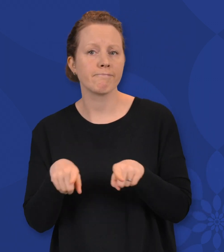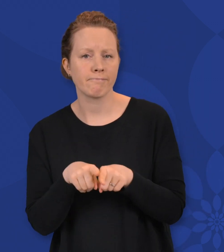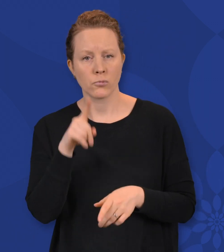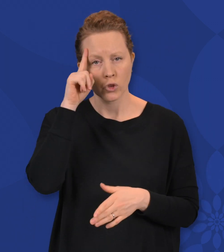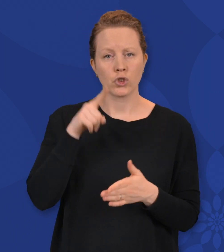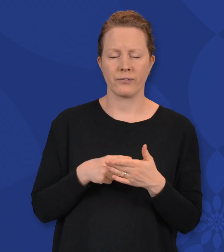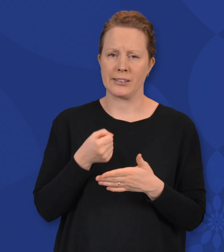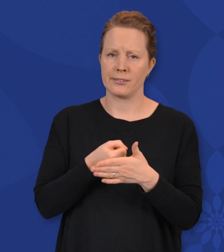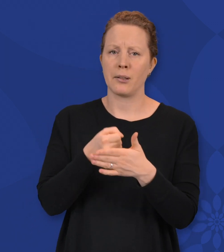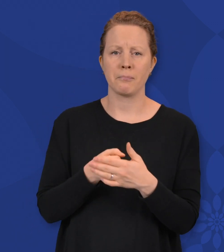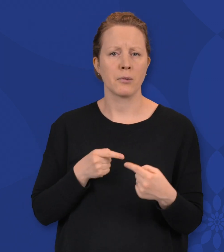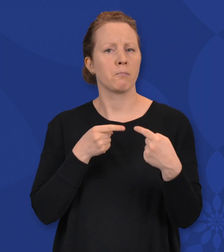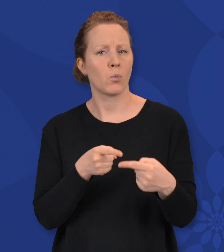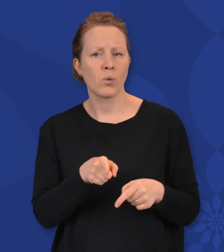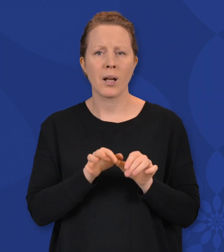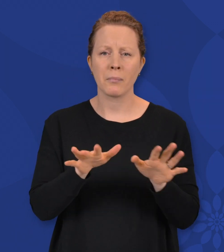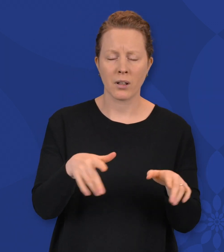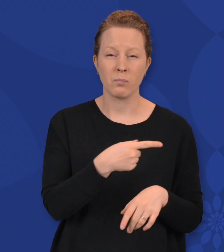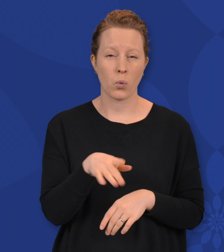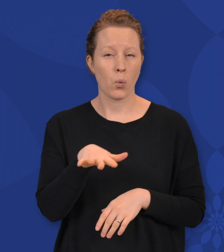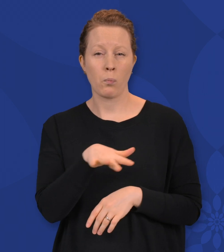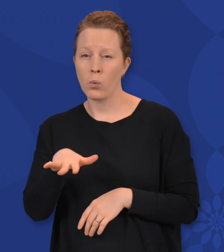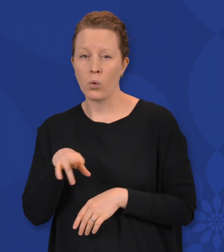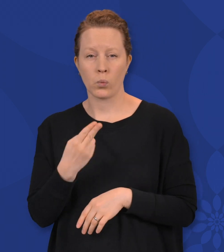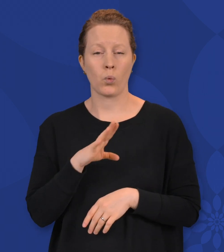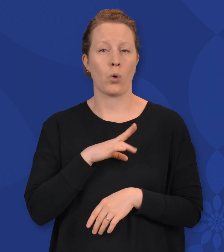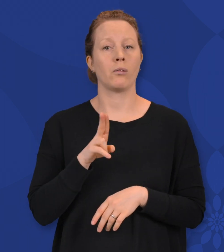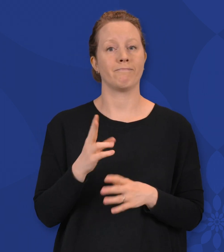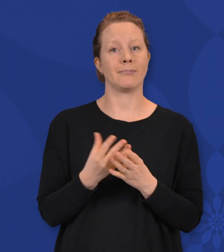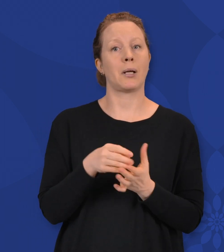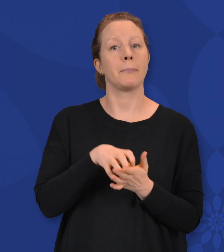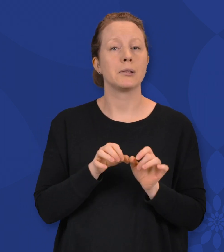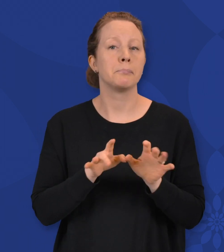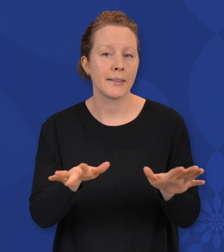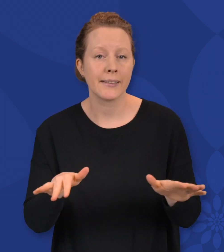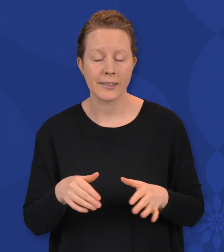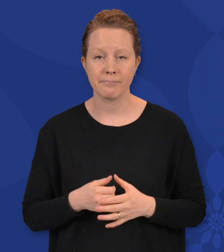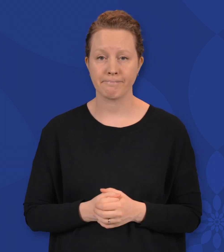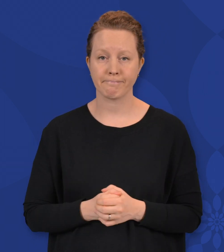fullskaliga metoder för bekämpning av epidemin i områden med samhällsspridning.